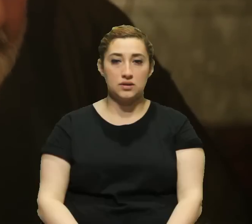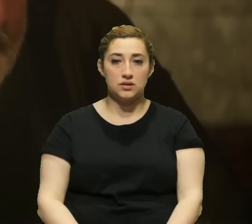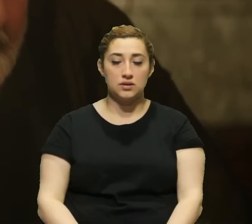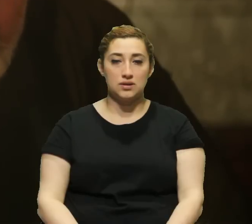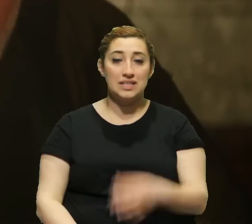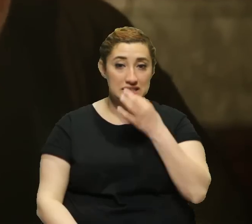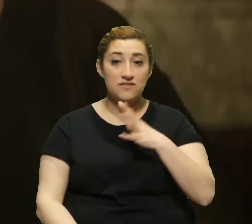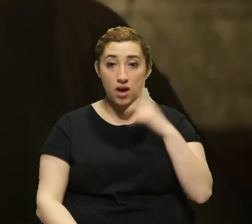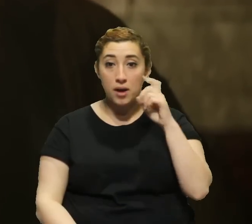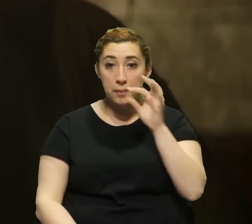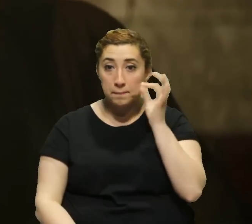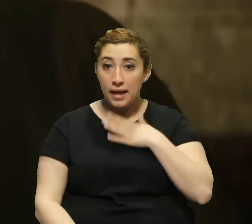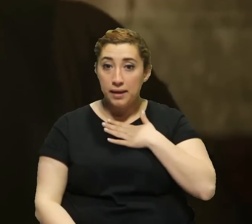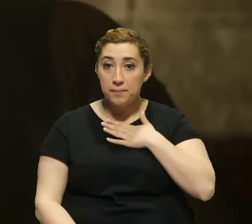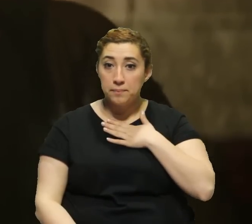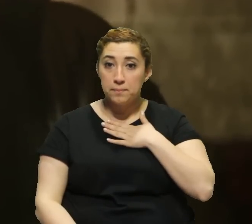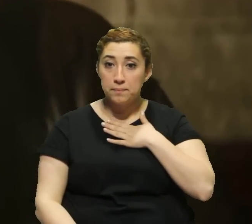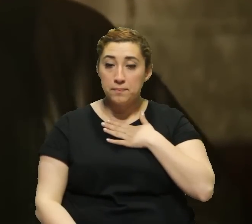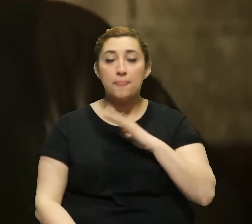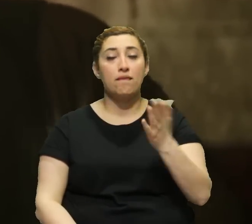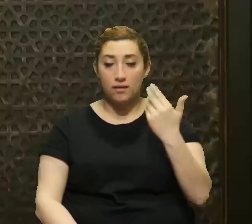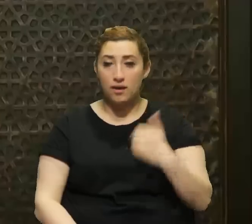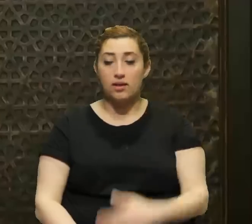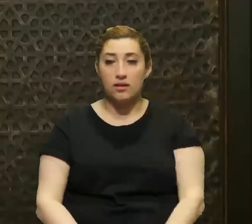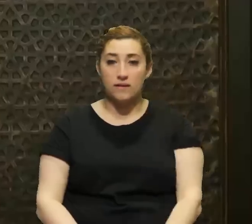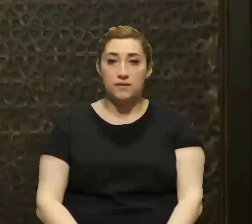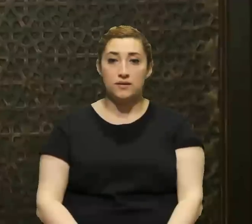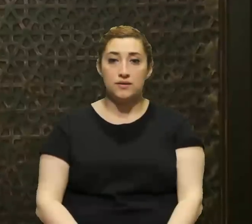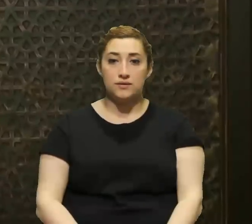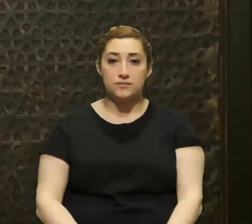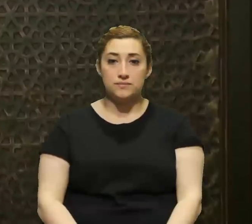(Celal) Destur var mıdır Bey'im? Gel hele.